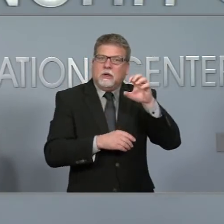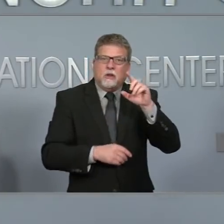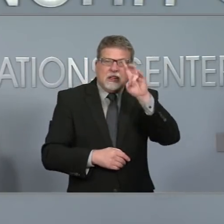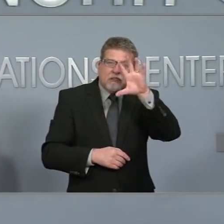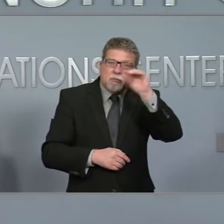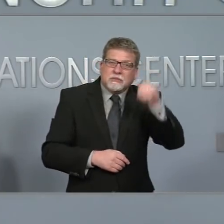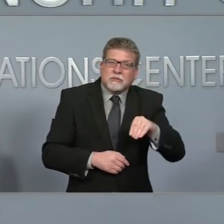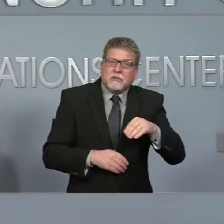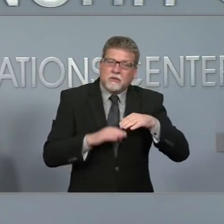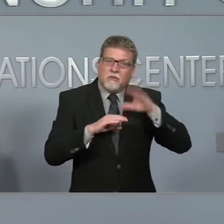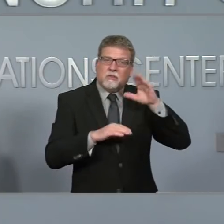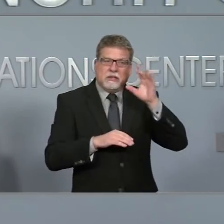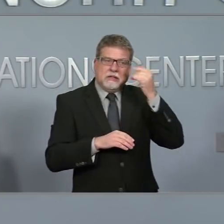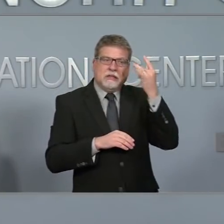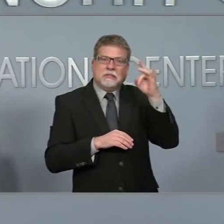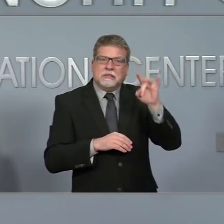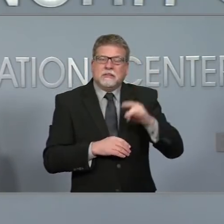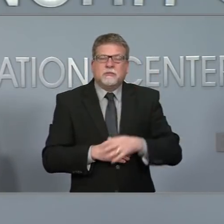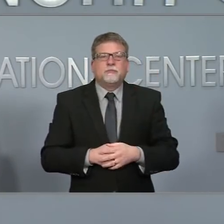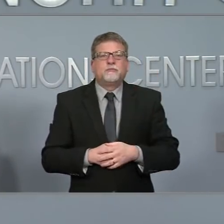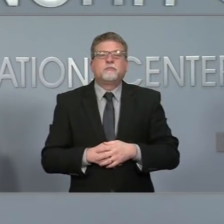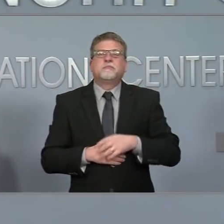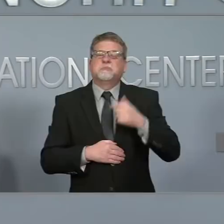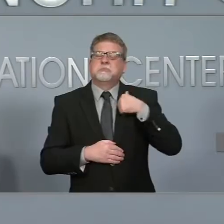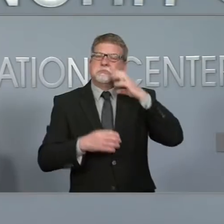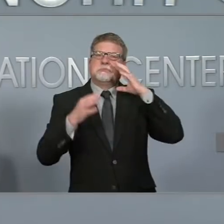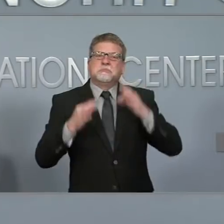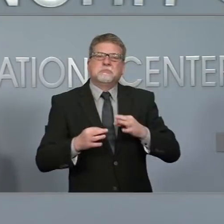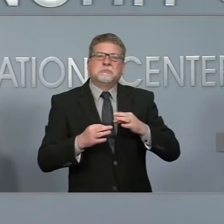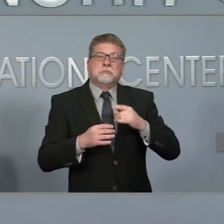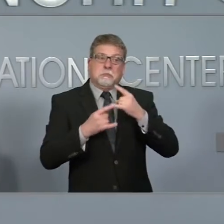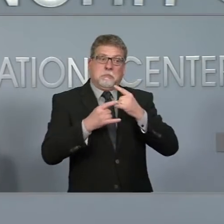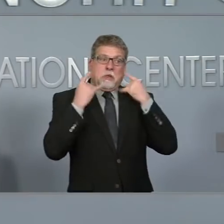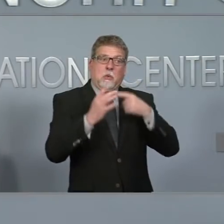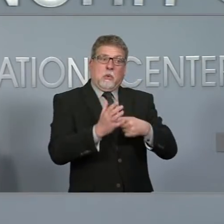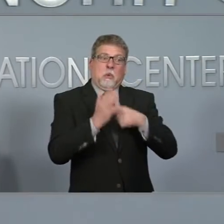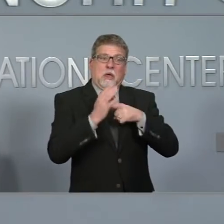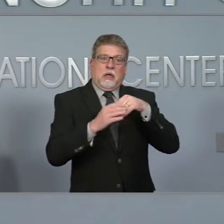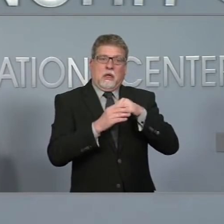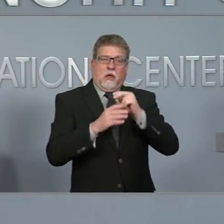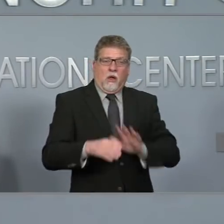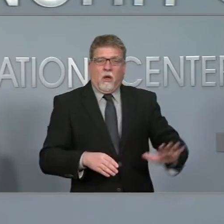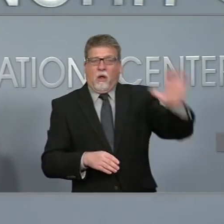A todos. Desde el los cinco años en adelante en. La gente continúa vacunándose y setenta